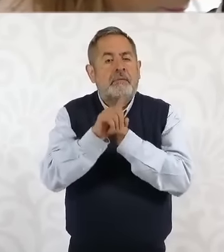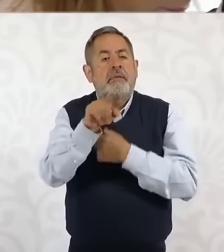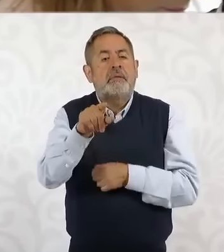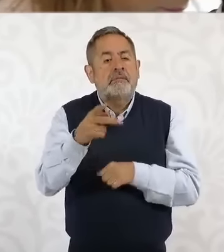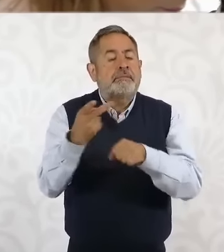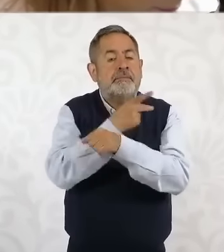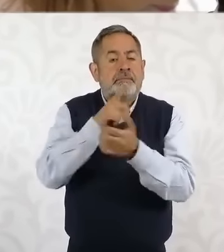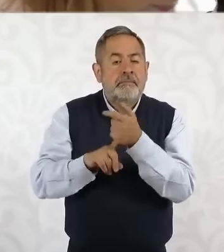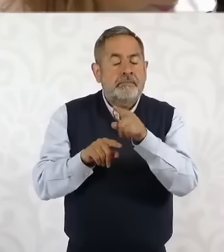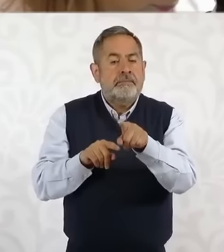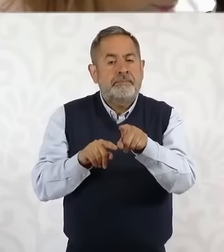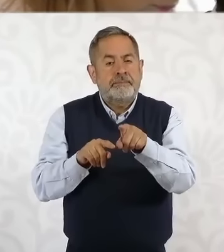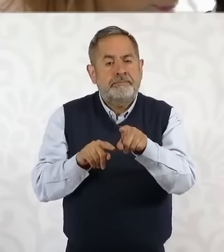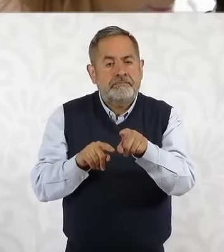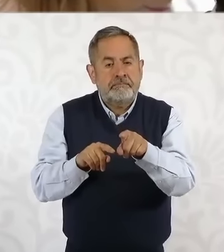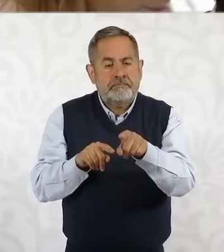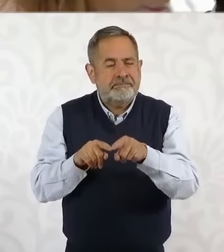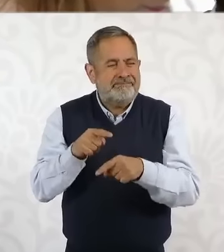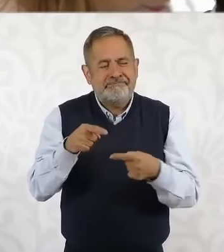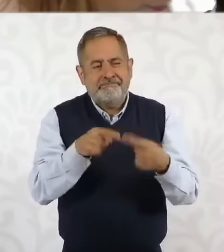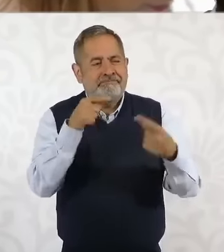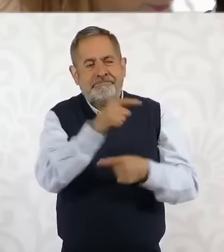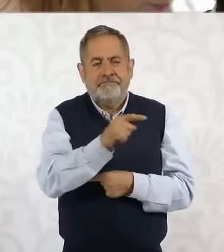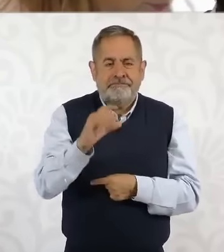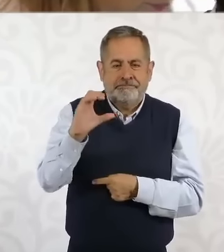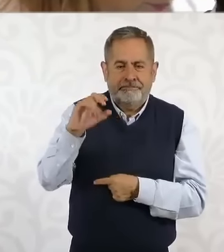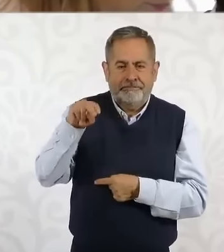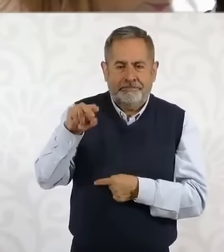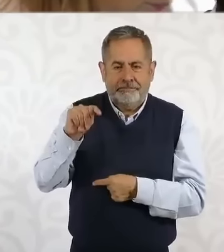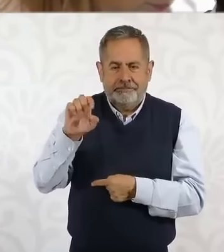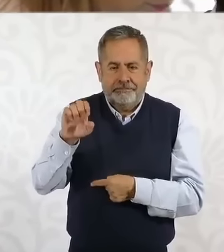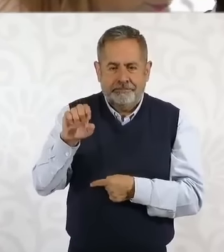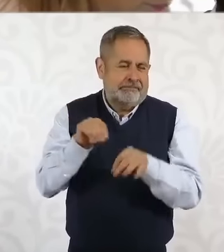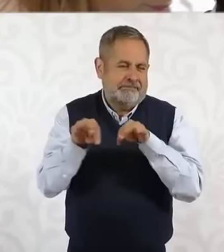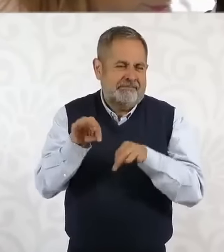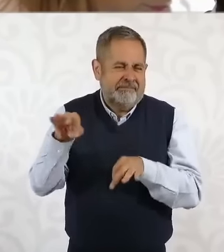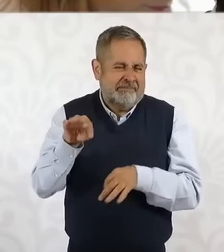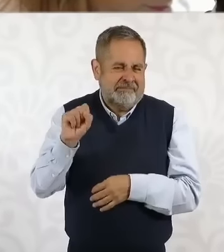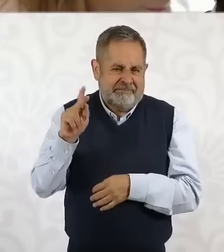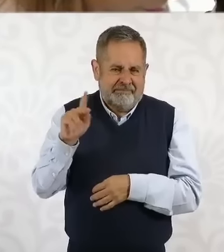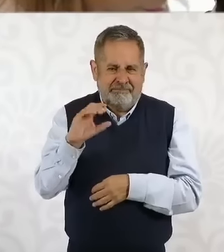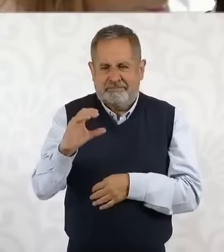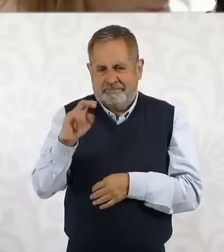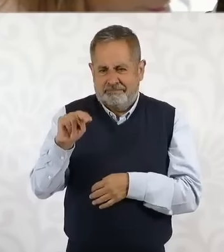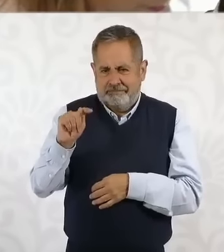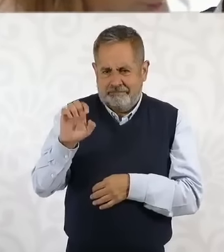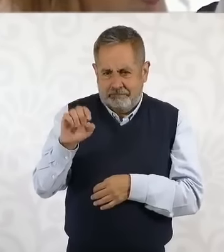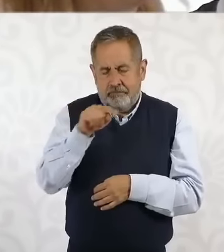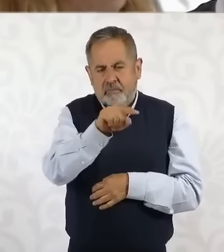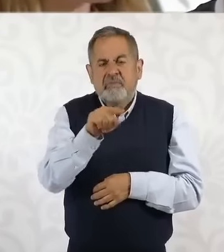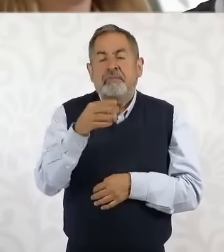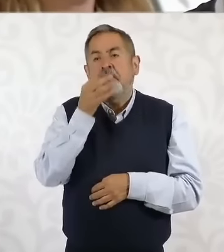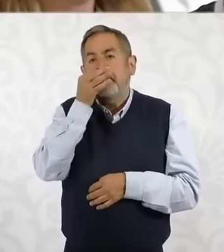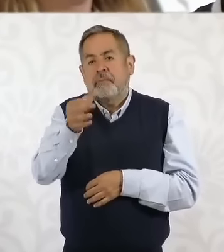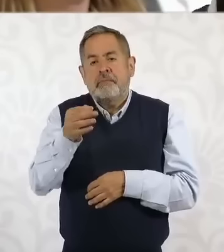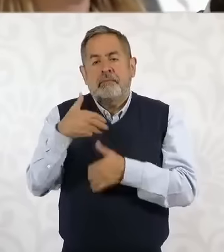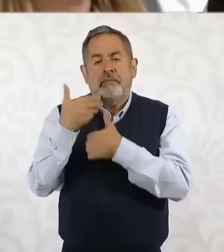que han tenido con la Cente y en estas en este anuncio que ha hecho usted que hará algunas